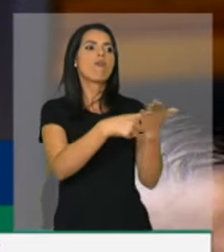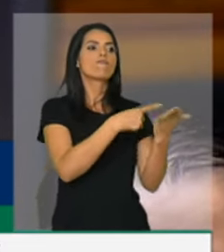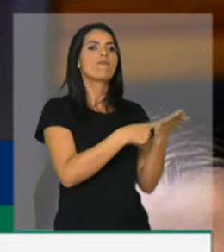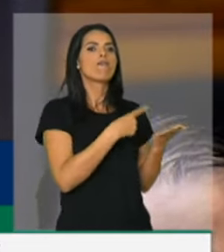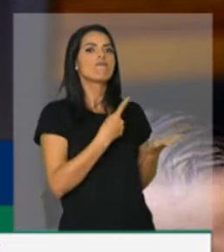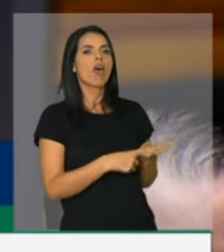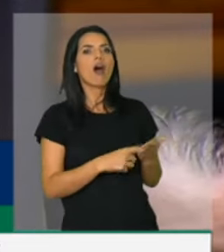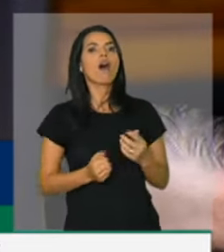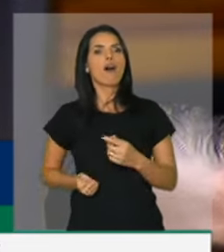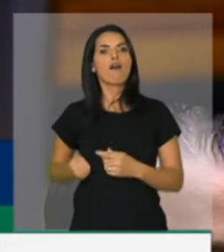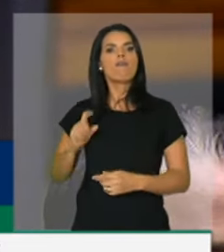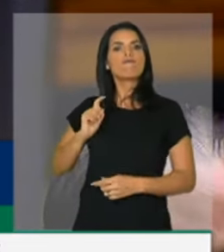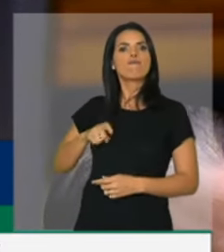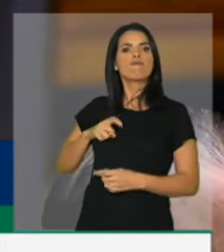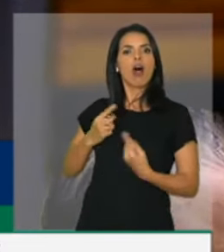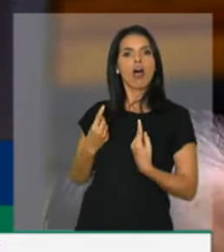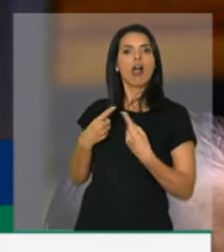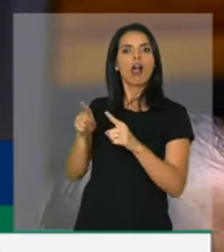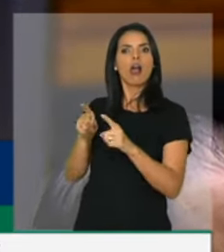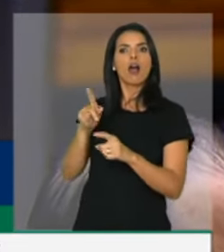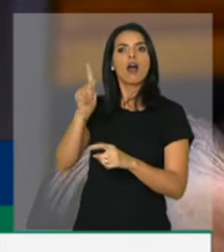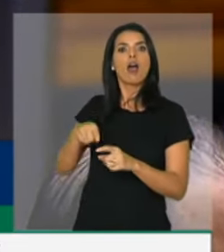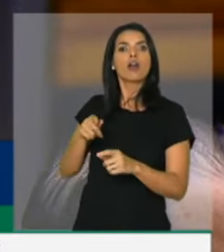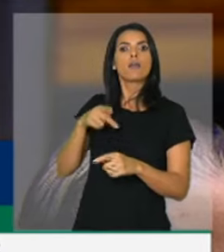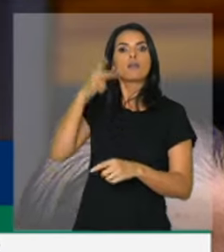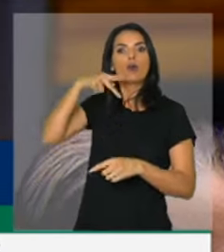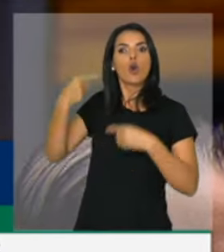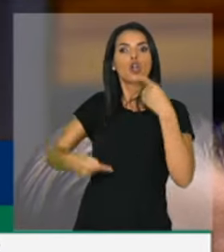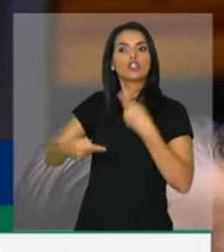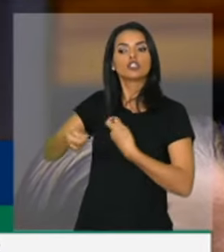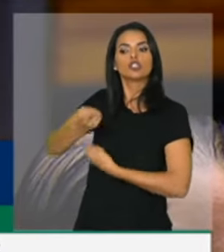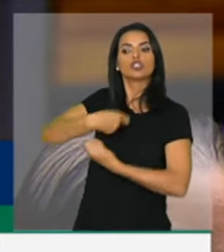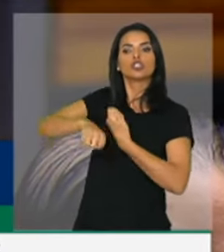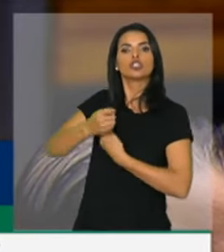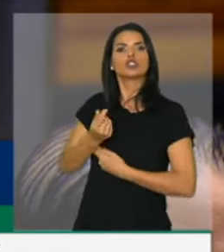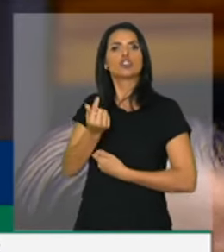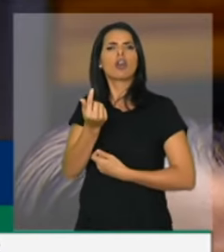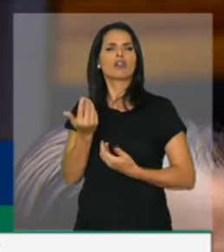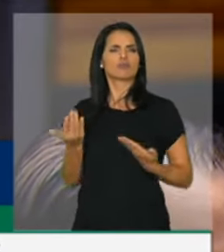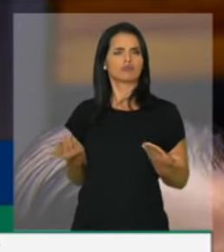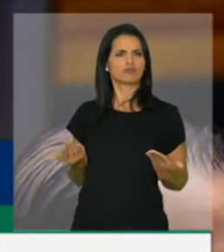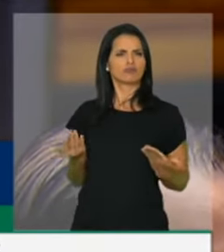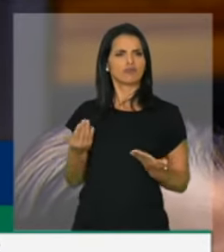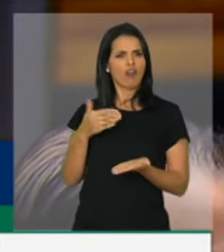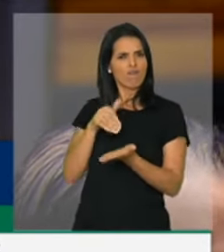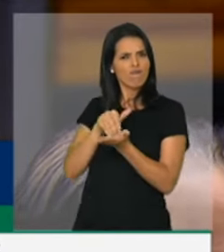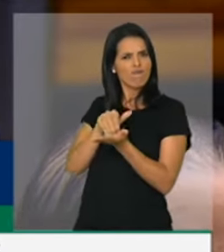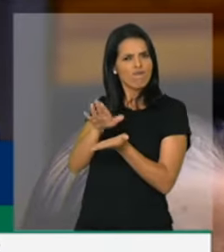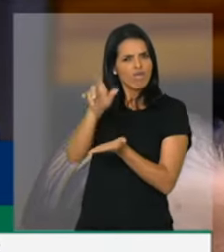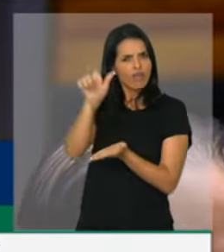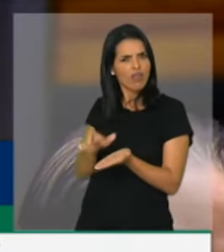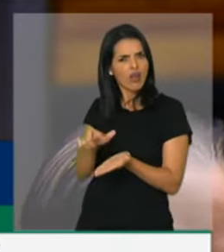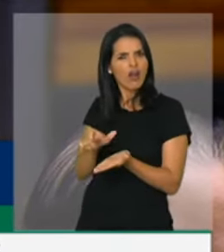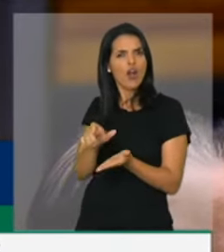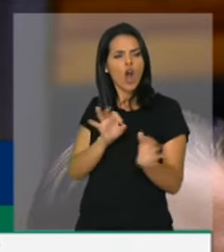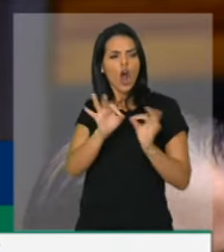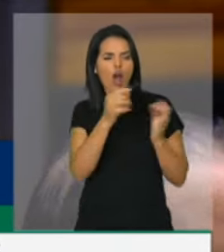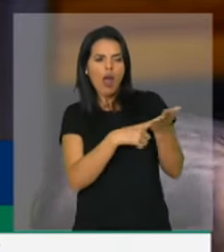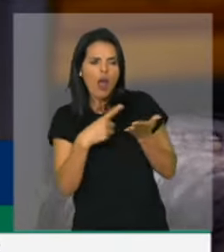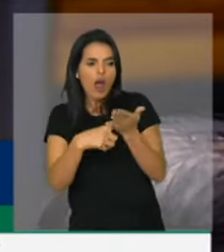QUE HOUVE PRESSÃO POLÍTICOS POR DINHEIRO QUE ELE CHAMA DE "PIXULECO." ORA, AÇÃO ORQUESTRADA PARA CAIR EU ENTENDO E CONCORDO. QUEM ERA RESPONSÁVEL PELA GESTÃO E NÃO COMPROU VACINAS EM DEZEMBRO E ESSAS MESMAS